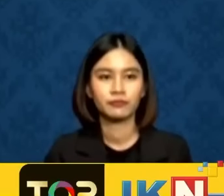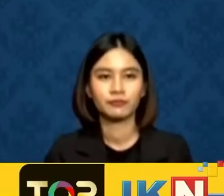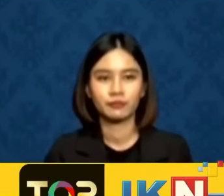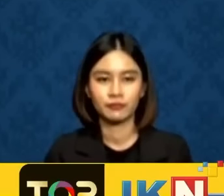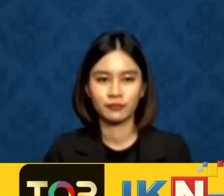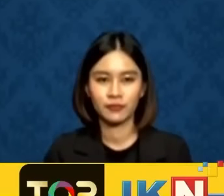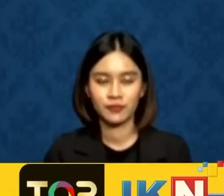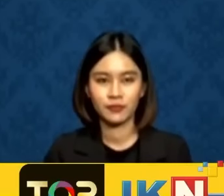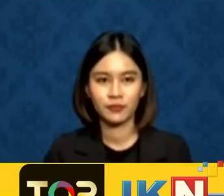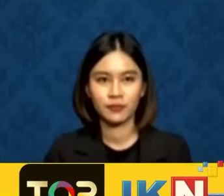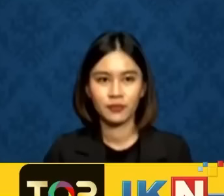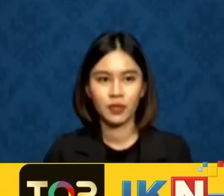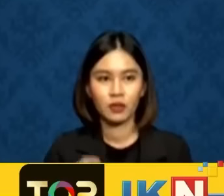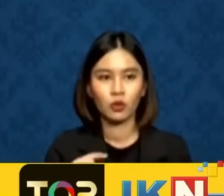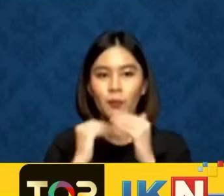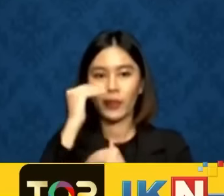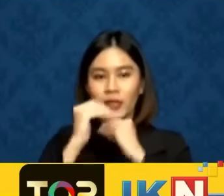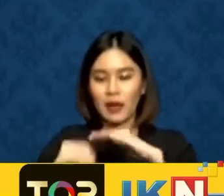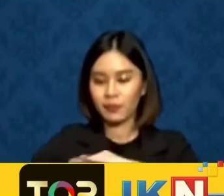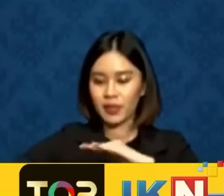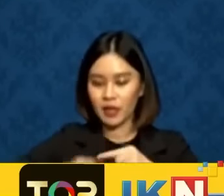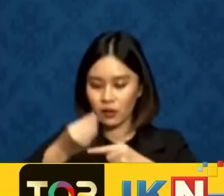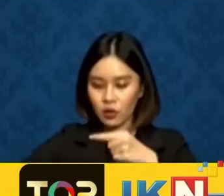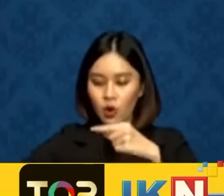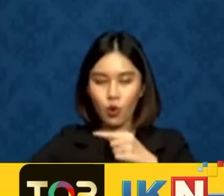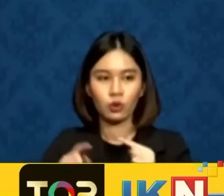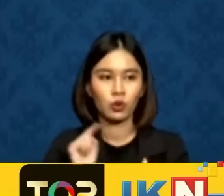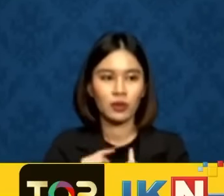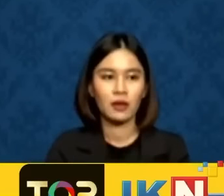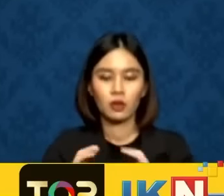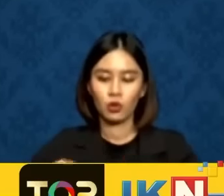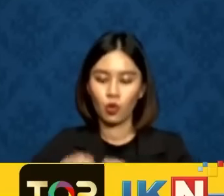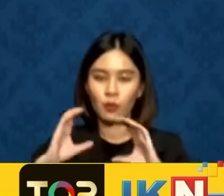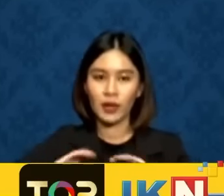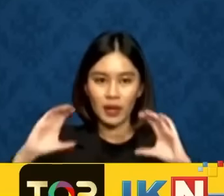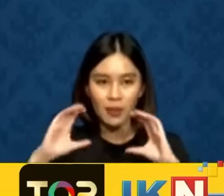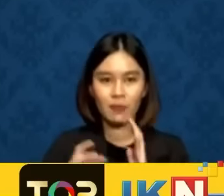บนบนการพัฒนา 6 พื้นฐานที่สำคัญได้แก่การ เป็นรัฐบาลดิจิตอลเพื่อความโปร่งใสความ